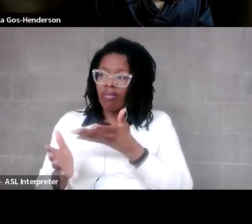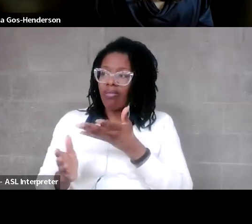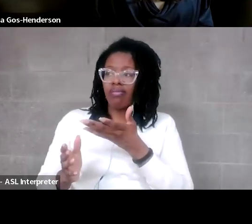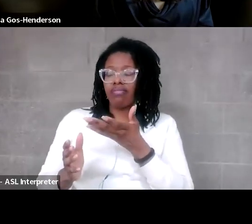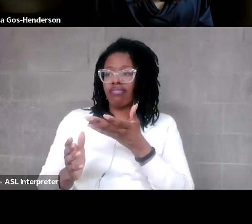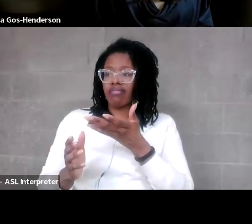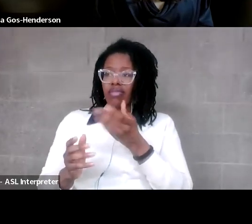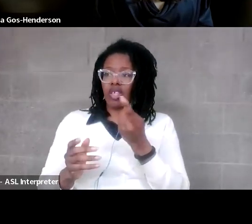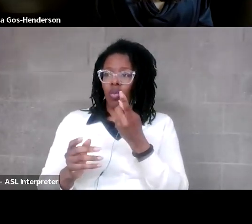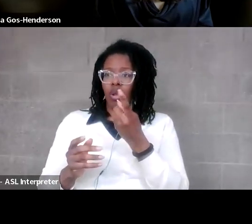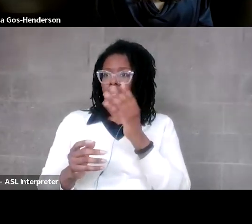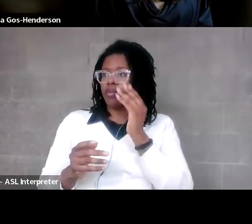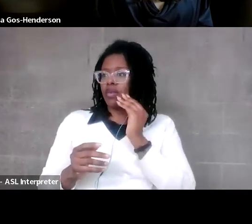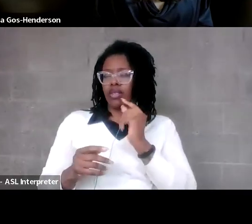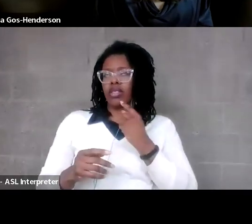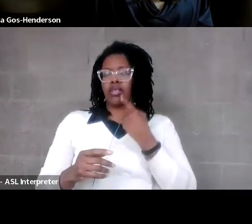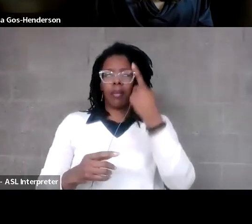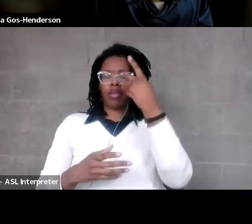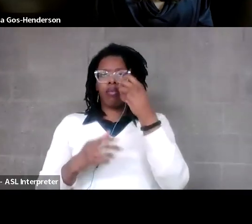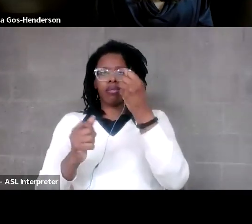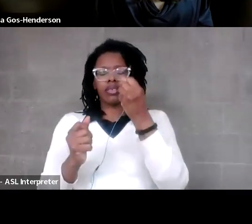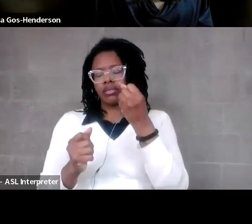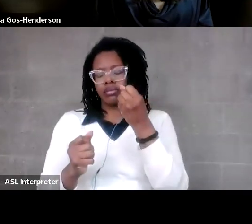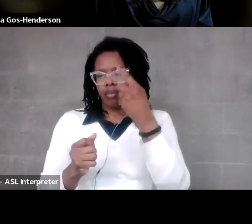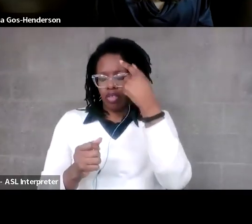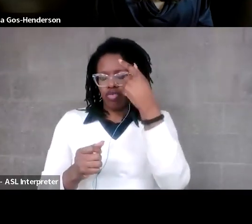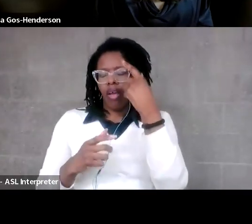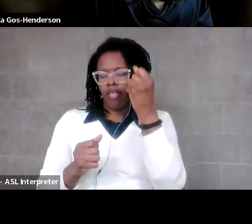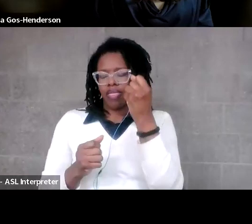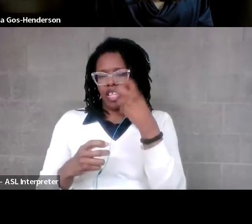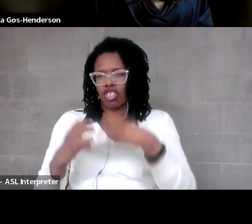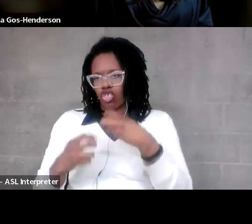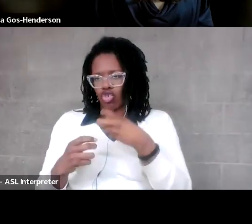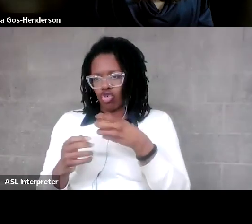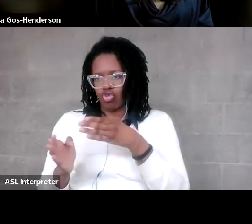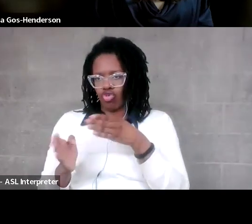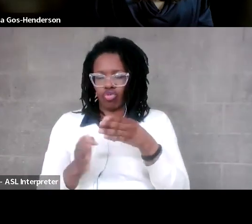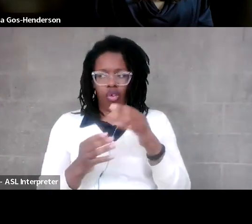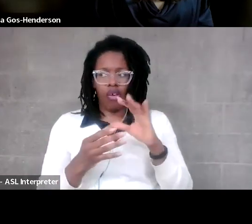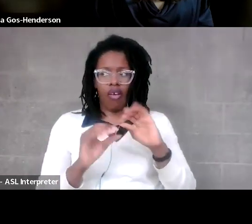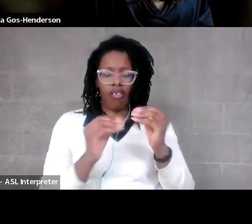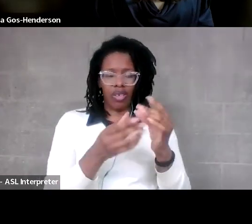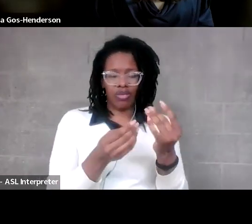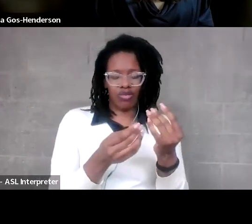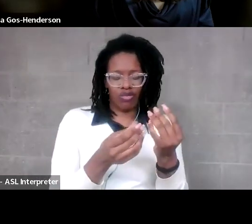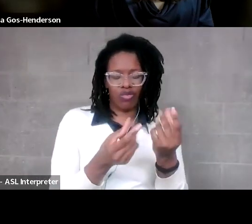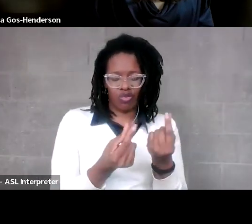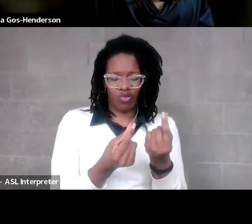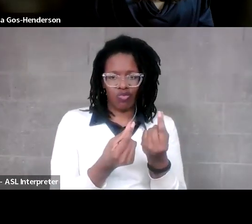que esté experimentando algún tipo de enfermedad mental, las oficinas harán todo lo posible para acomodarlos de la mejor manera posible. Así que no te preocupes por eso.